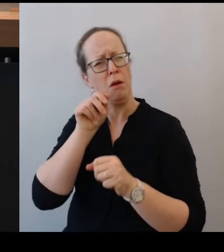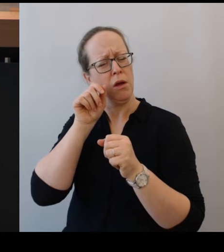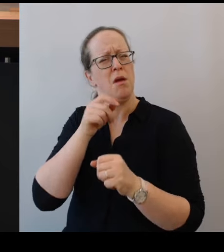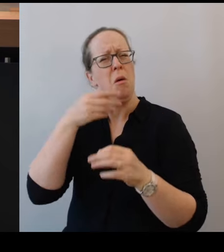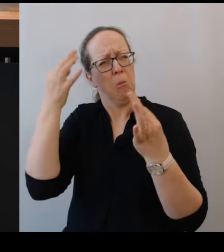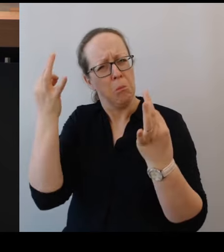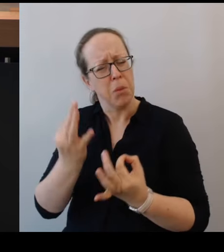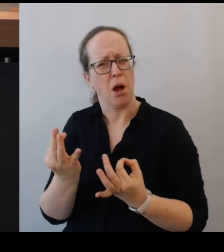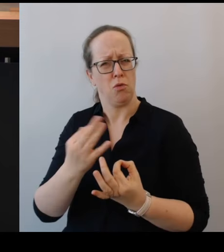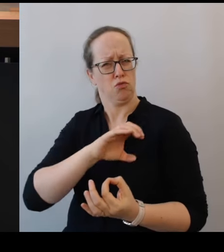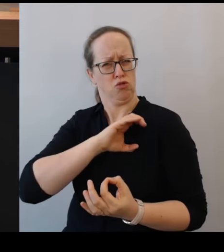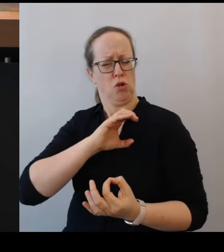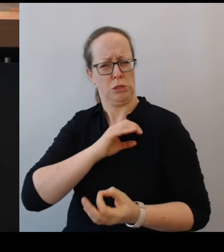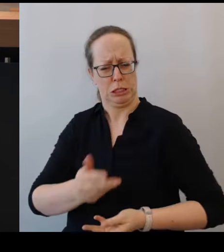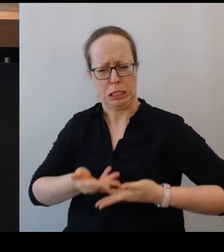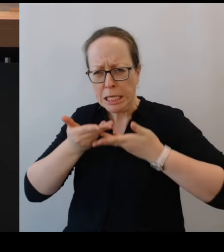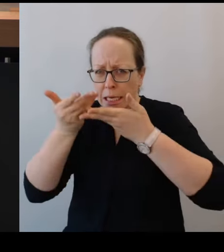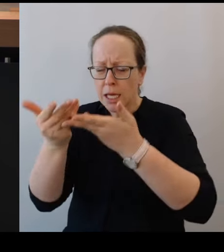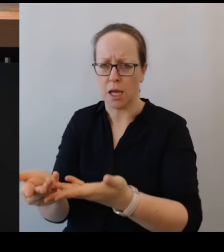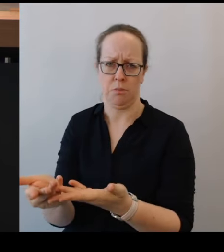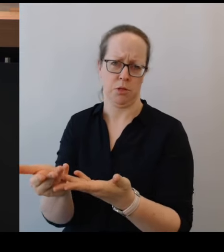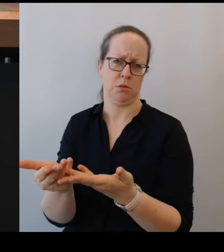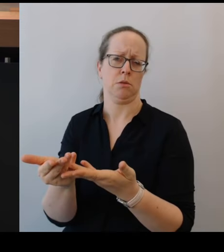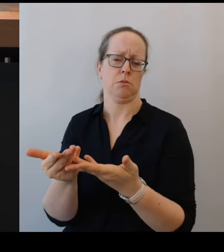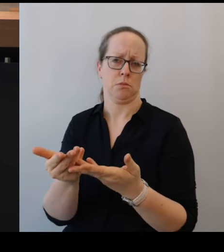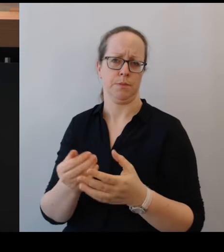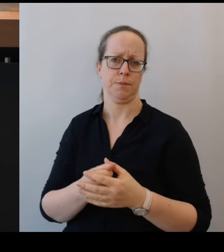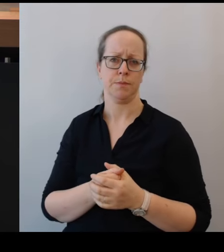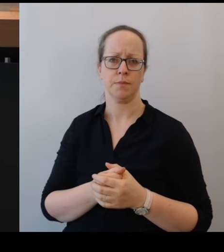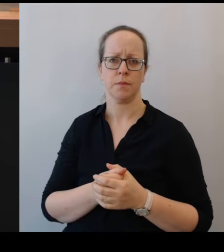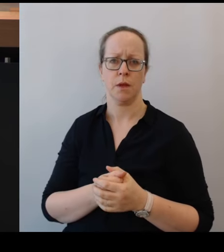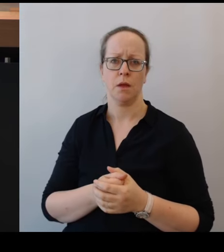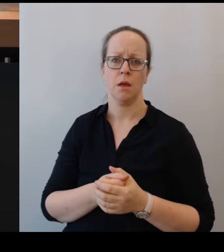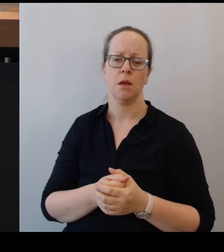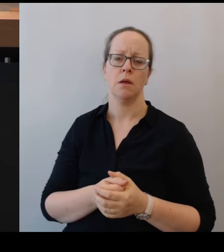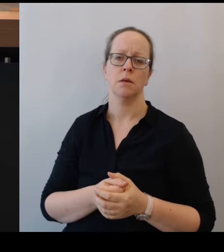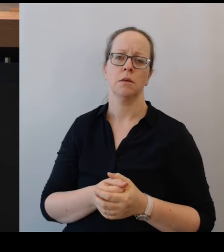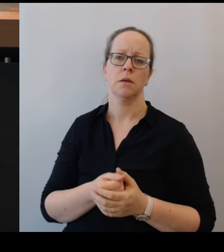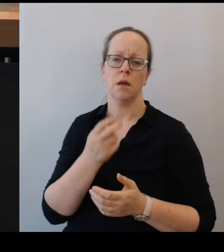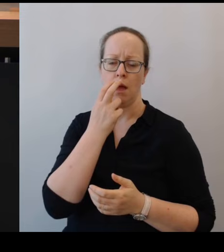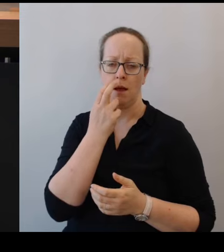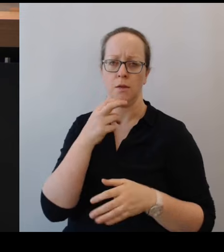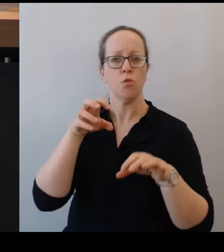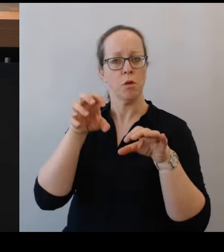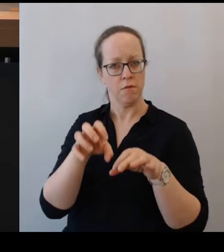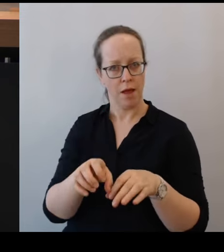Das Azubiwerk ist ein Baustein, Ausbildungen besser zu machen. Es soll von Beginn bis zum Ende der